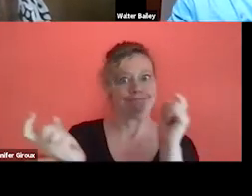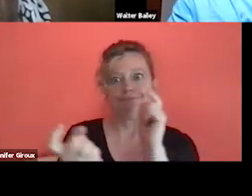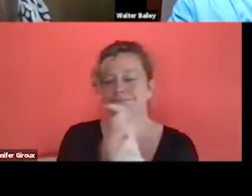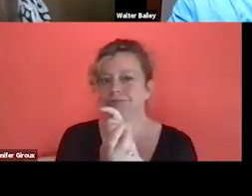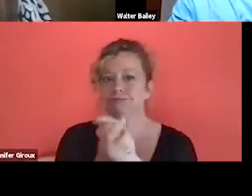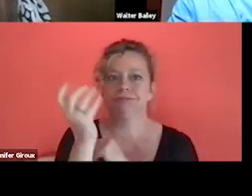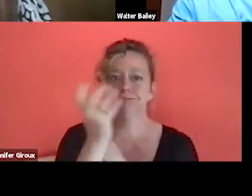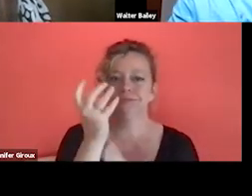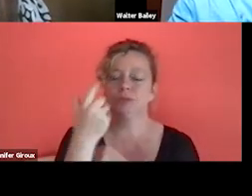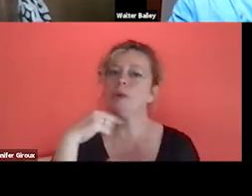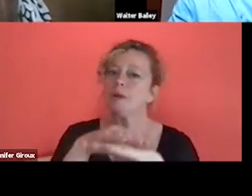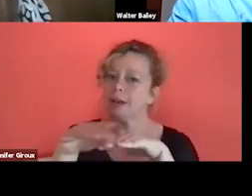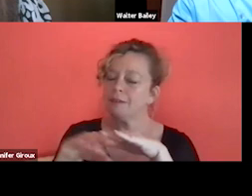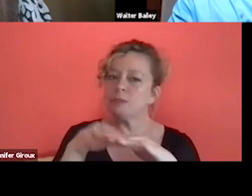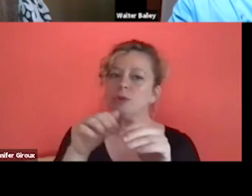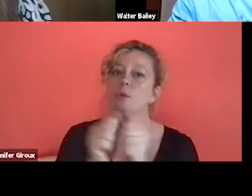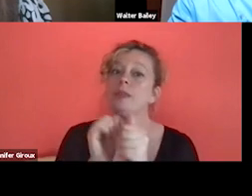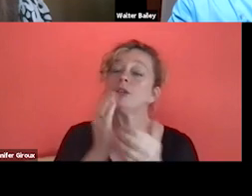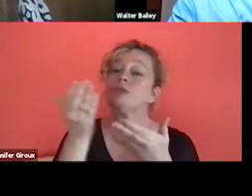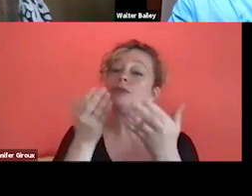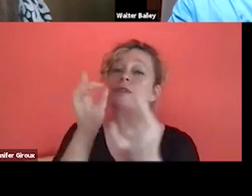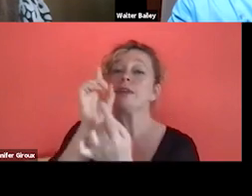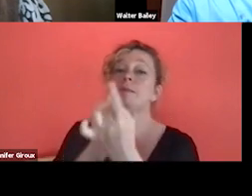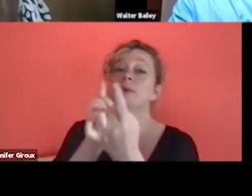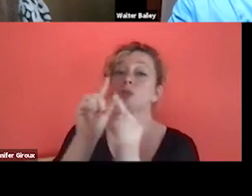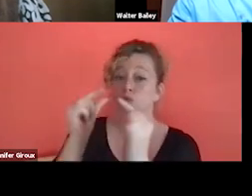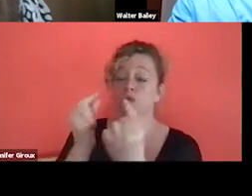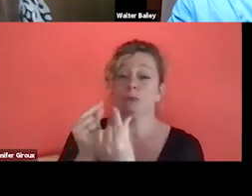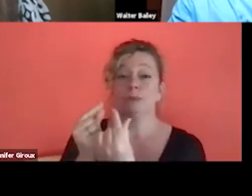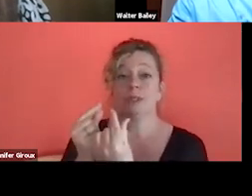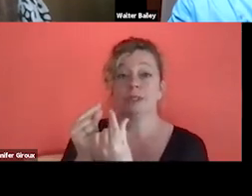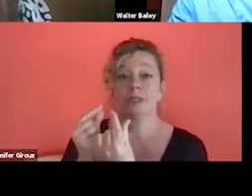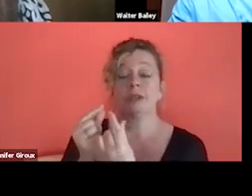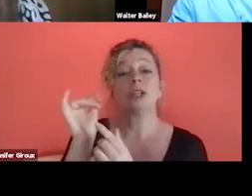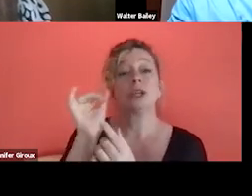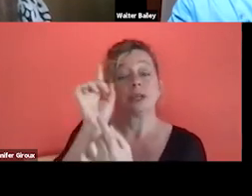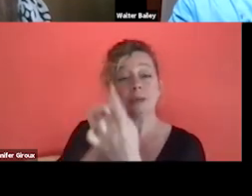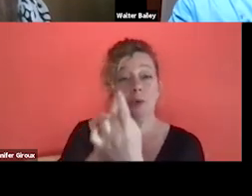Nos sentimos muy cómodos con nuestros servicios de grupos en persona, así como en persona uno a uno.